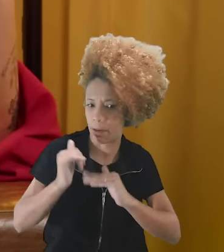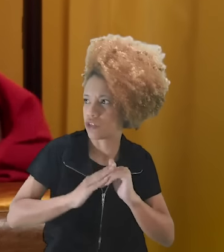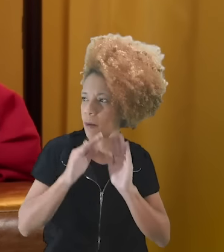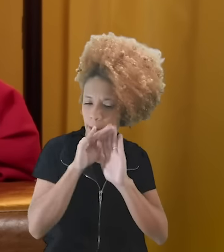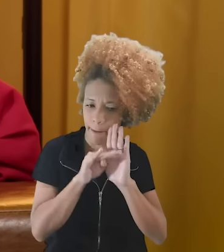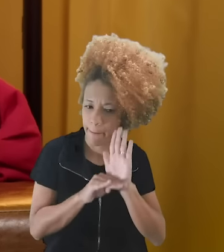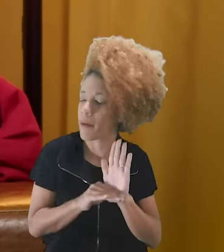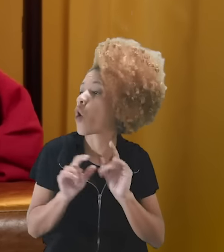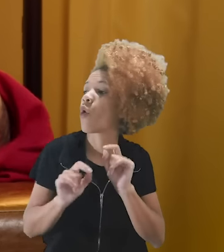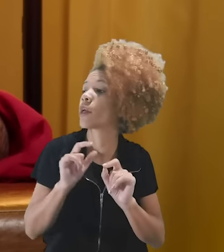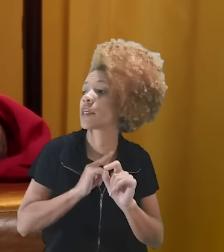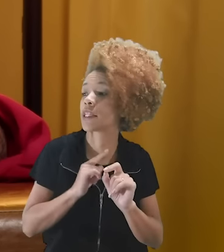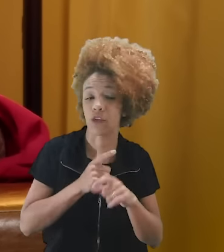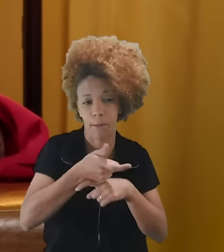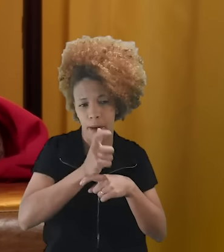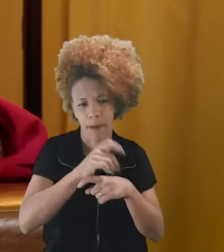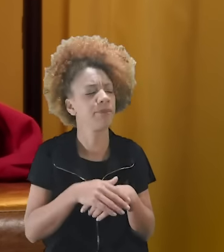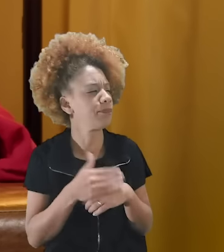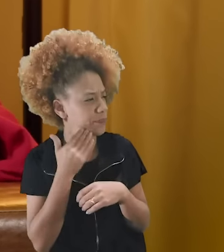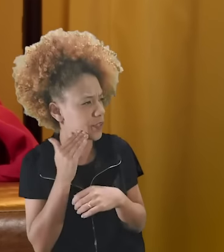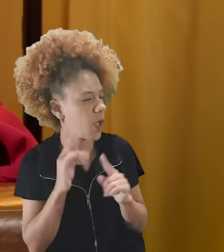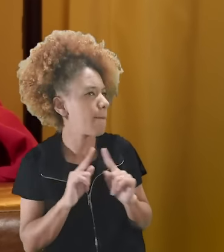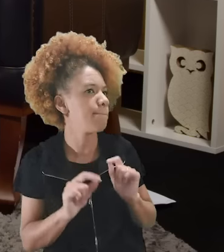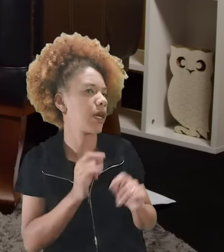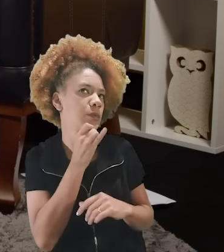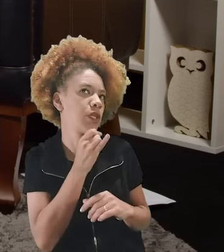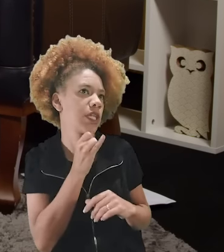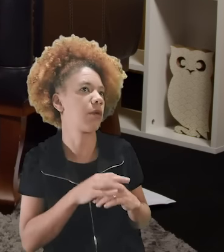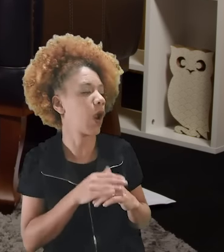que englobam o o que consiste o tiroteio em si mas o cara que tá jogando ele tá ele tá escutando sua